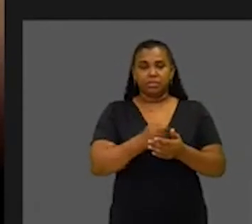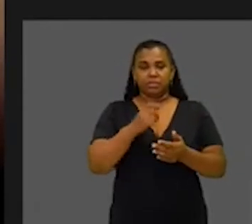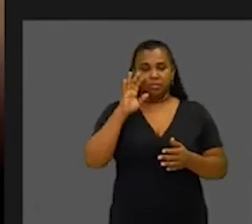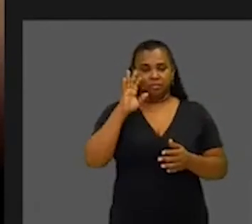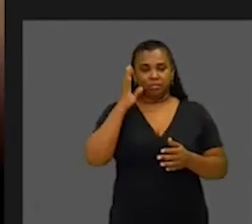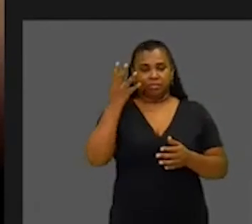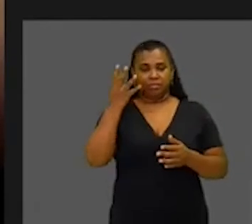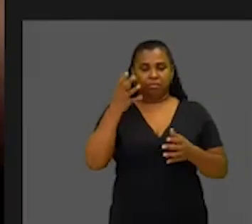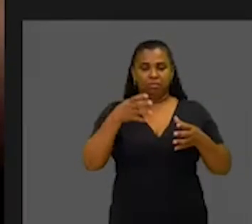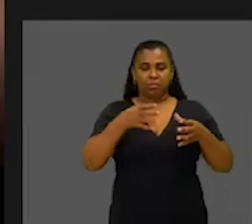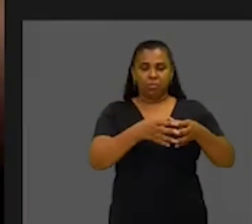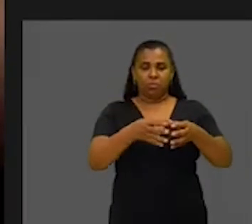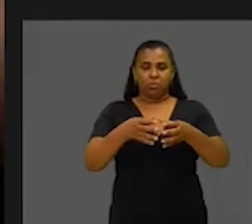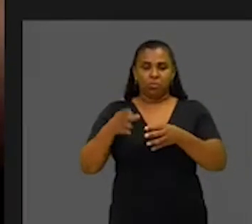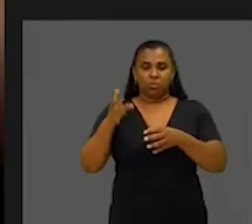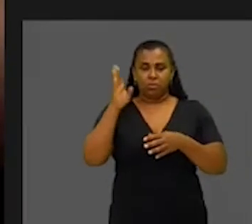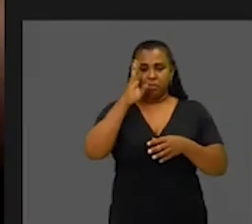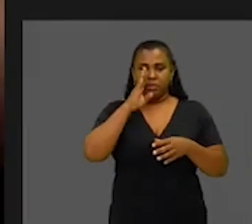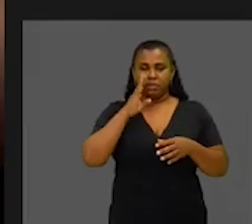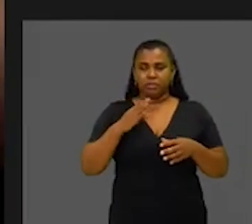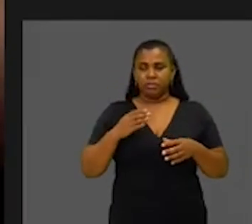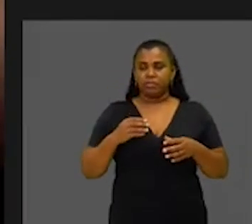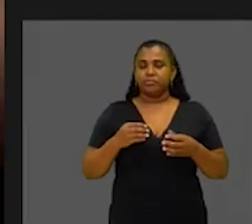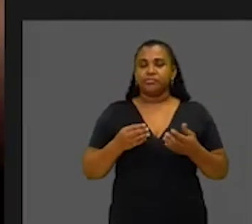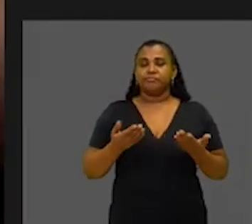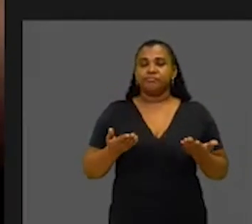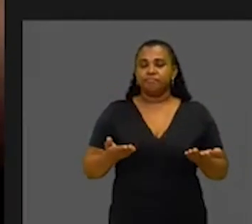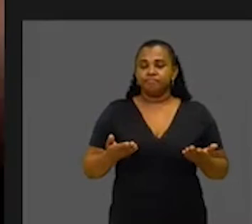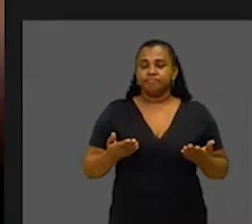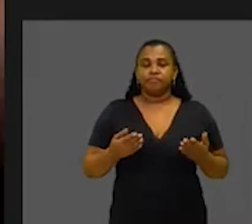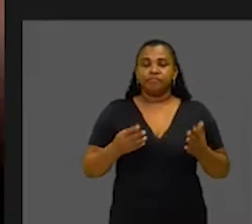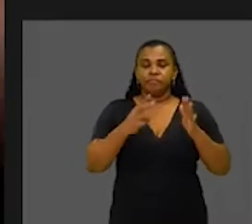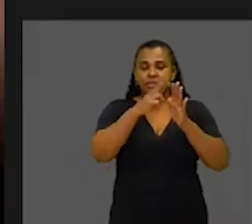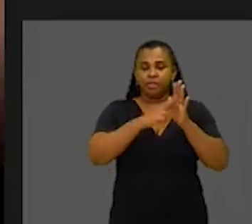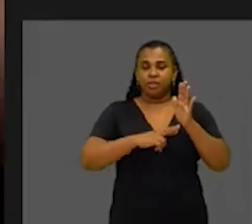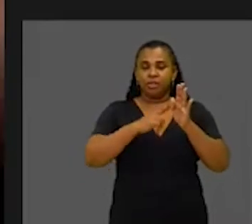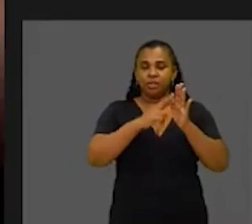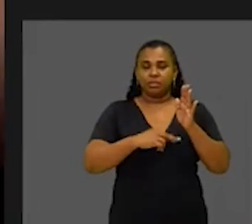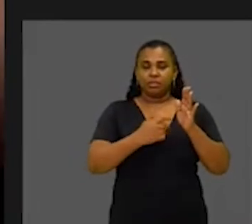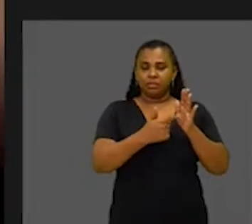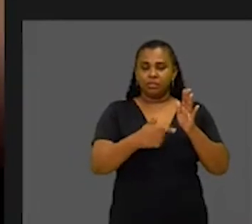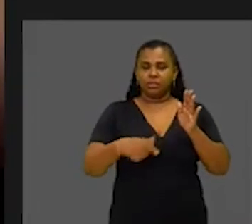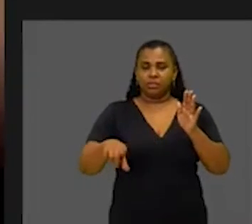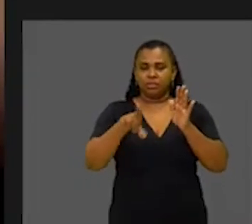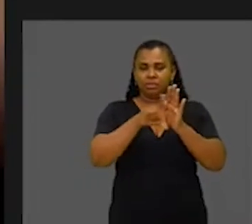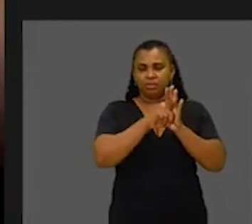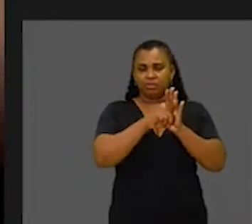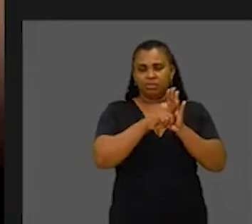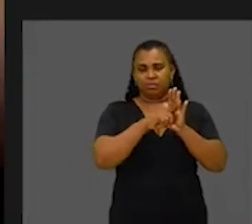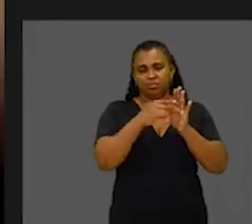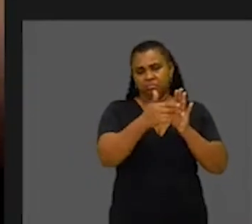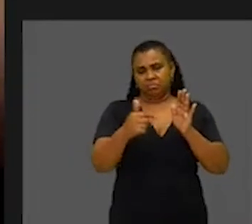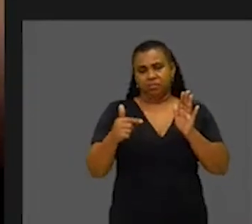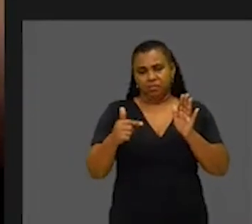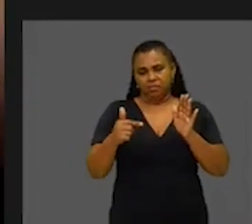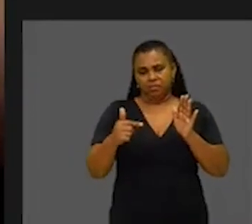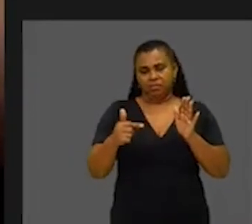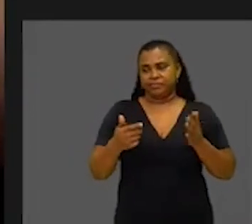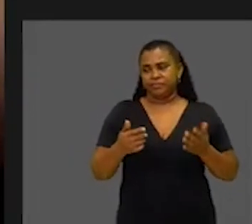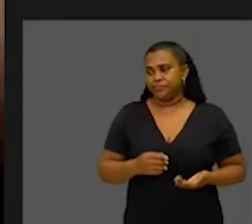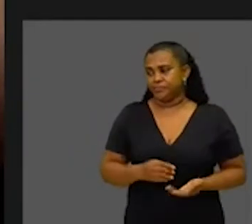Brasil se atribuíssem regras não existente na lei e de fato com financiamento de candidaturas